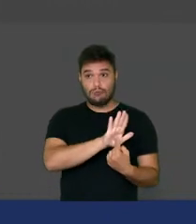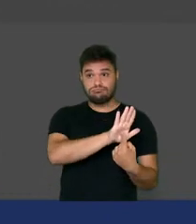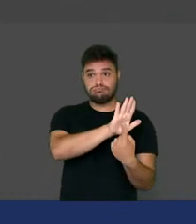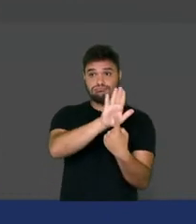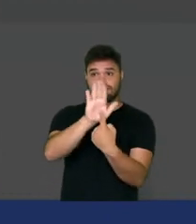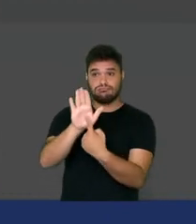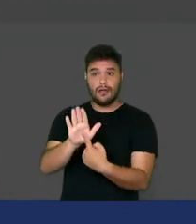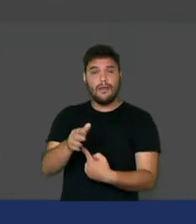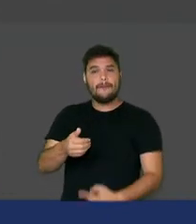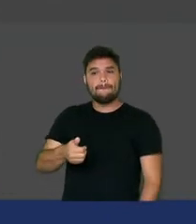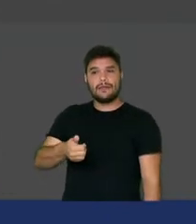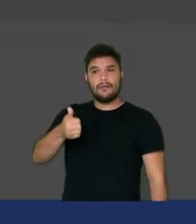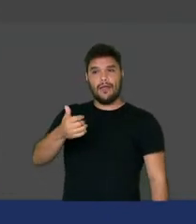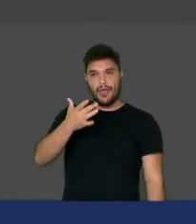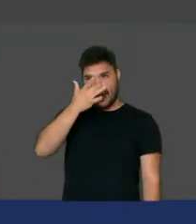FAZEDORES DE CULTURA SEJAM